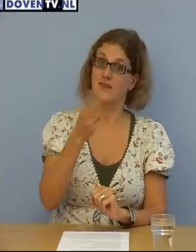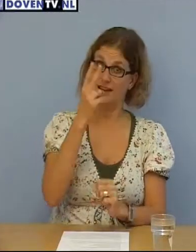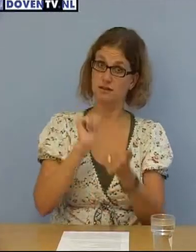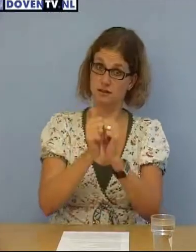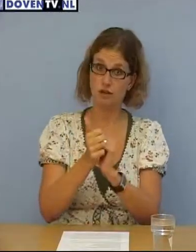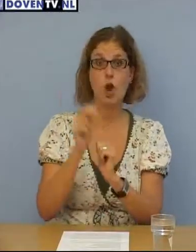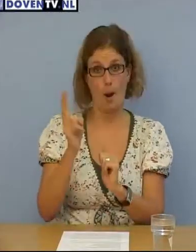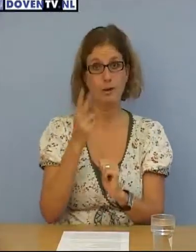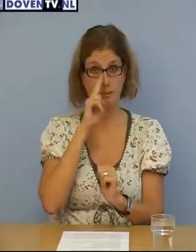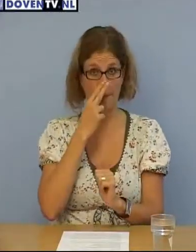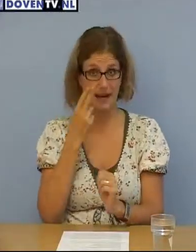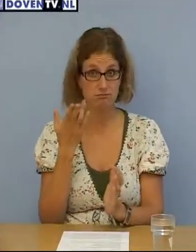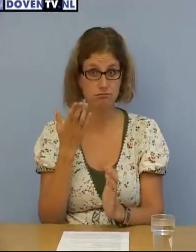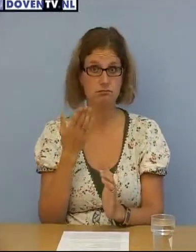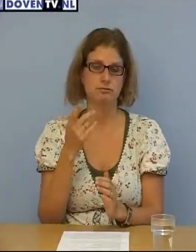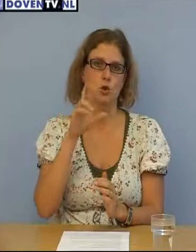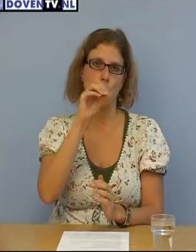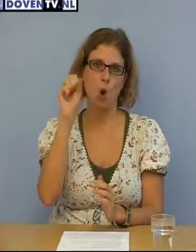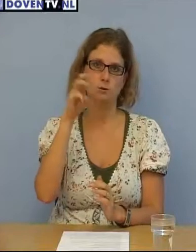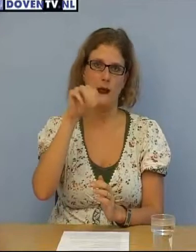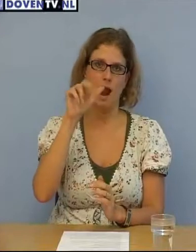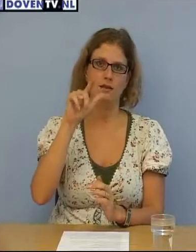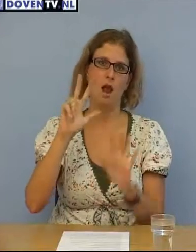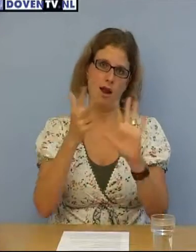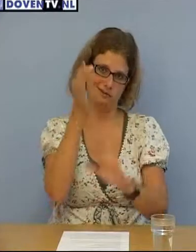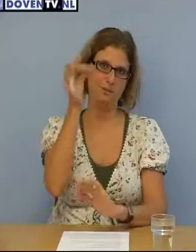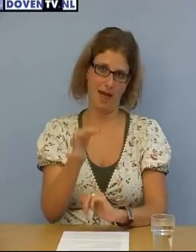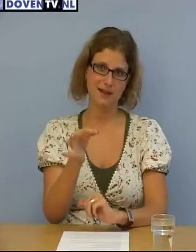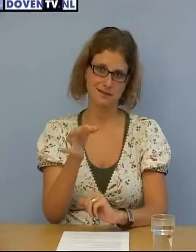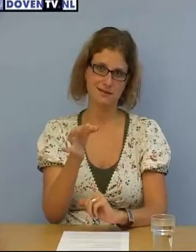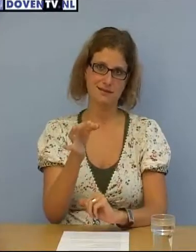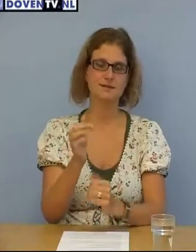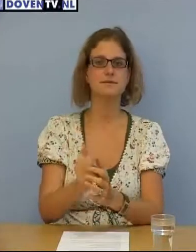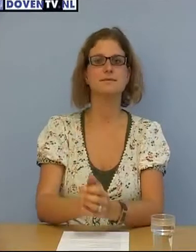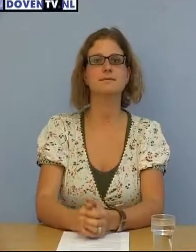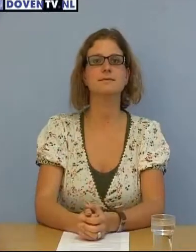Na de tweede start eindigde Roosmalen op de achtste plaats.